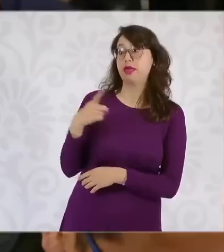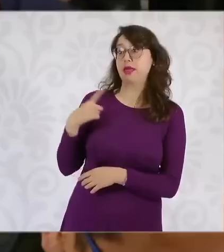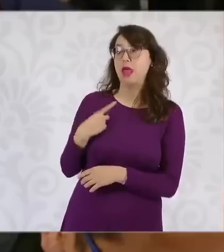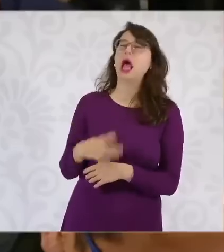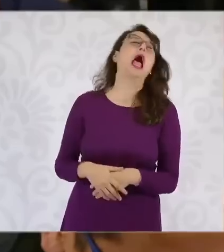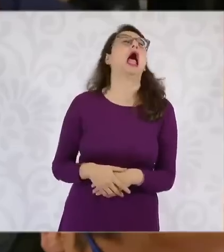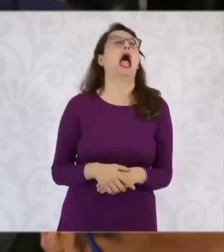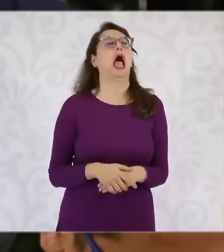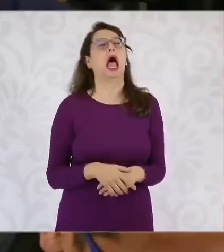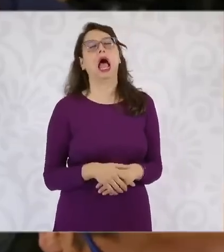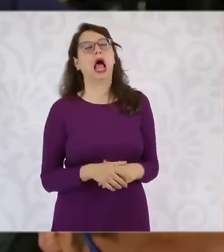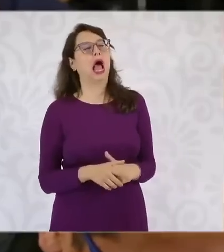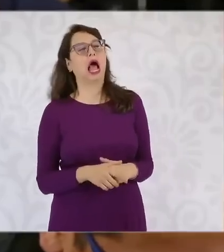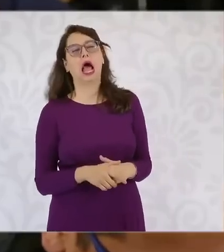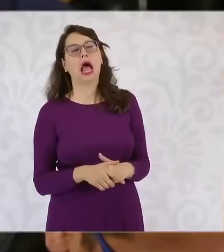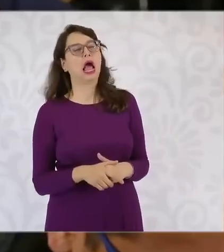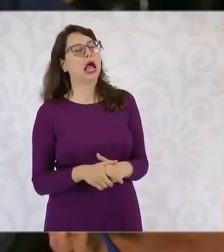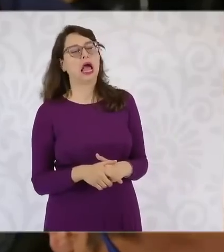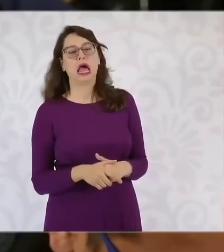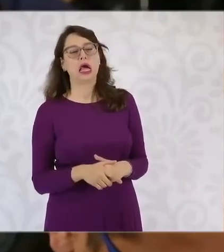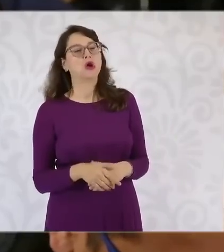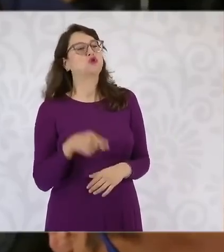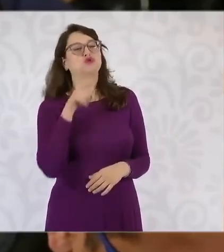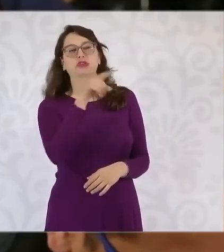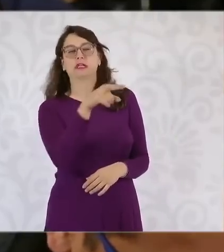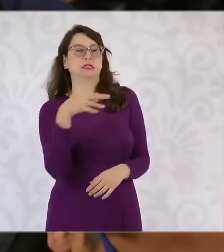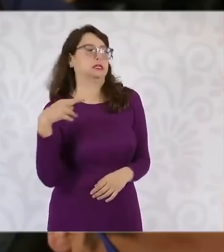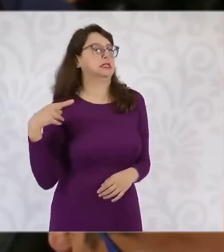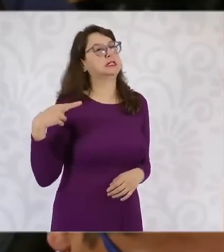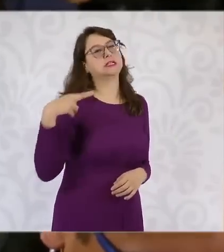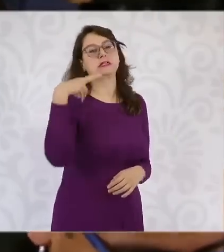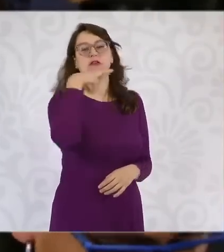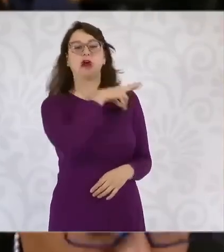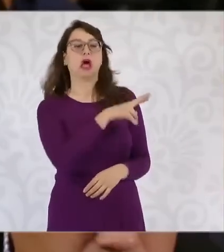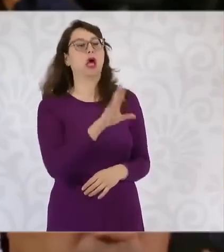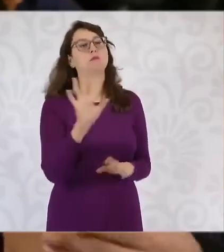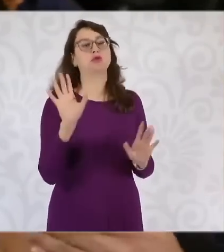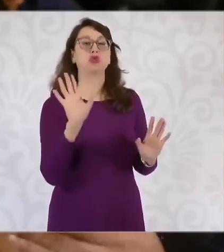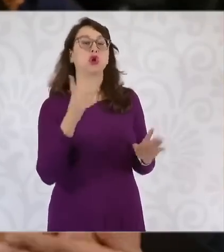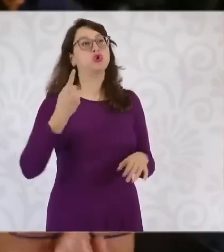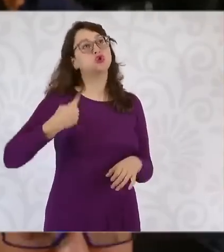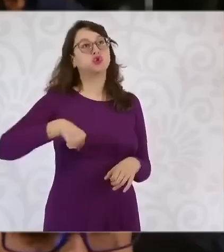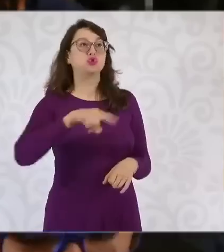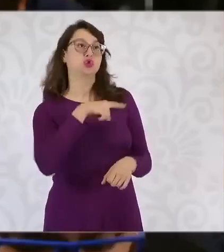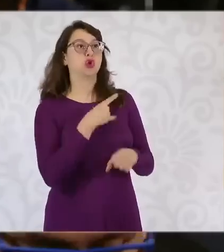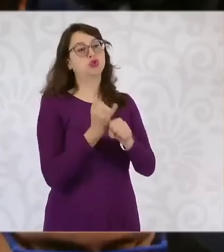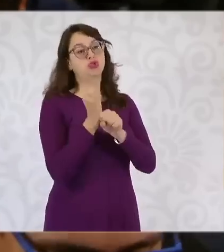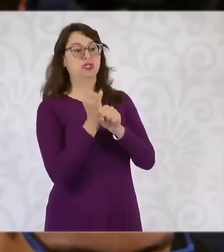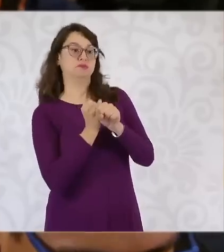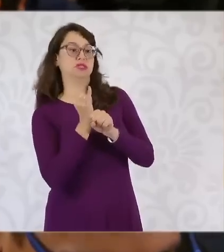este Usted dijo ahorita rápida y prontamente dijo usted y lo vamos a investigar eh a los del inai